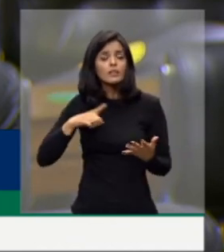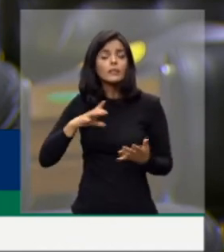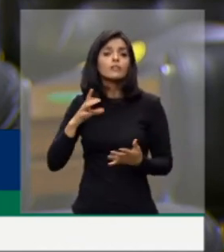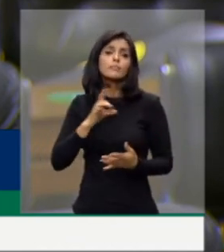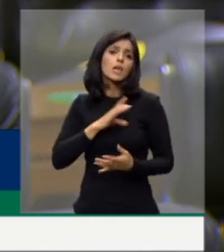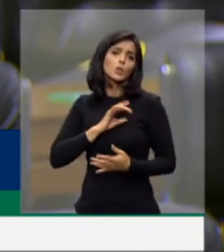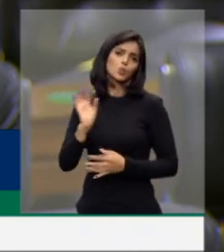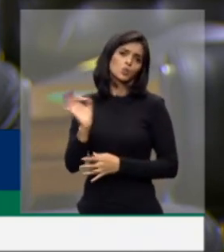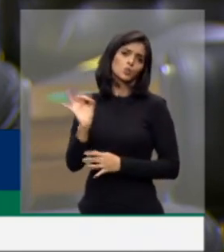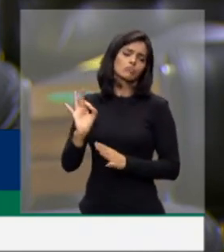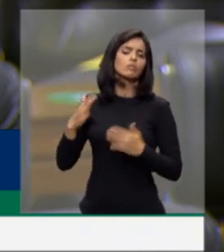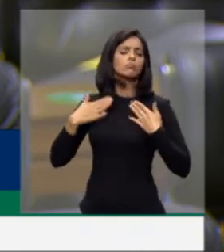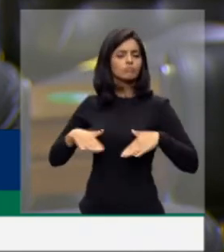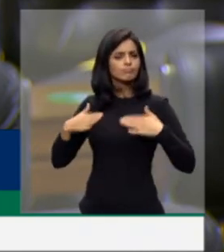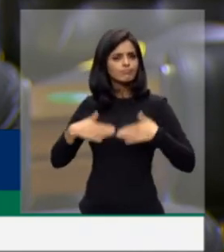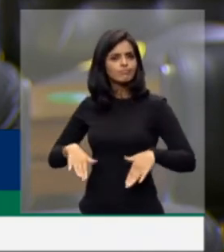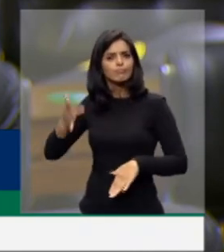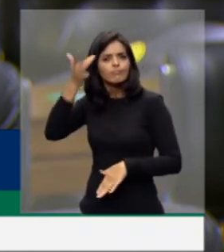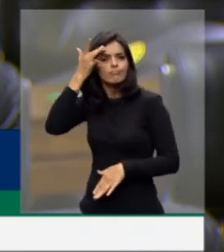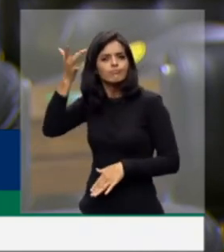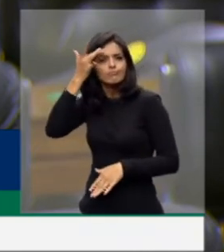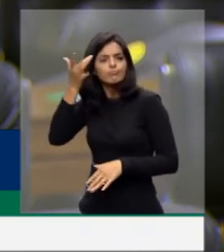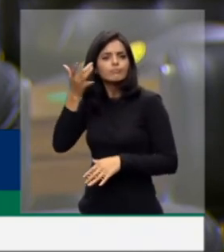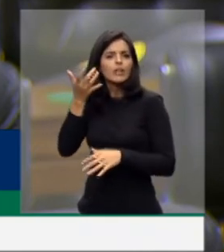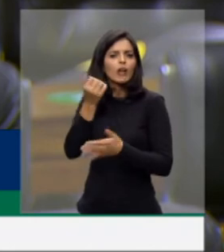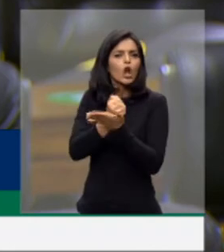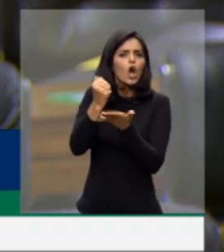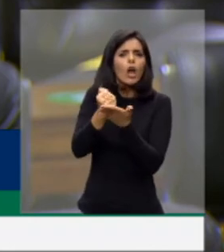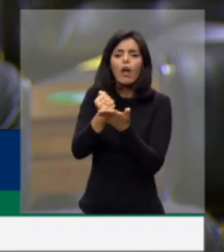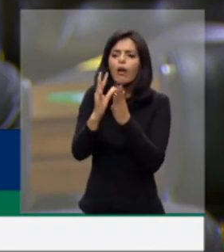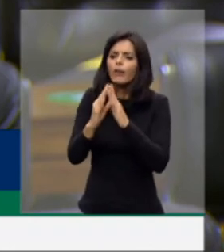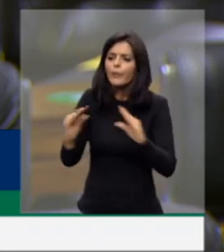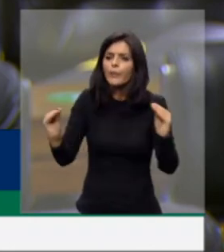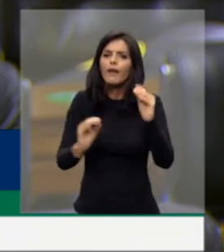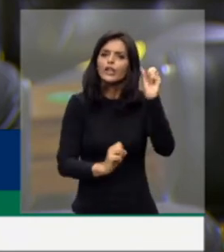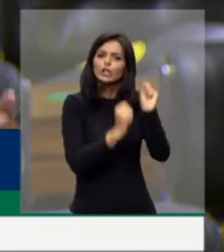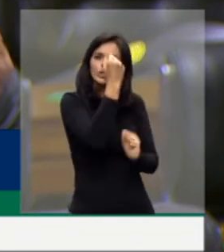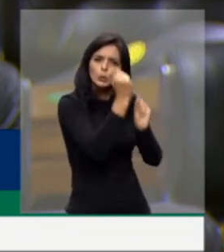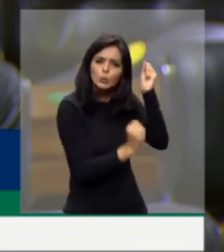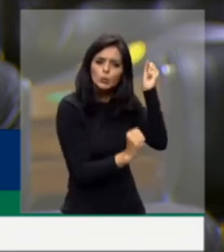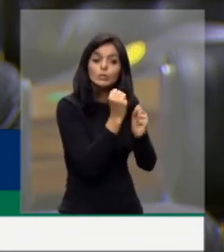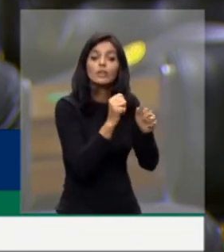QUE TANTO ENTREGA PARA O NOSSO PAÍS E SEM MEDO DE ERRAR COM TRANQUILIDADE TAMBÉM